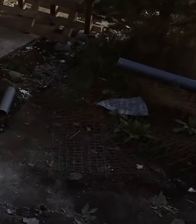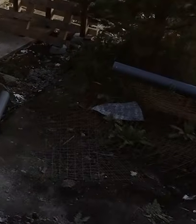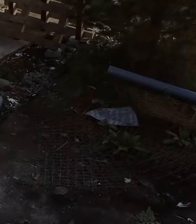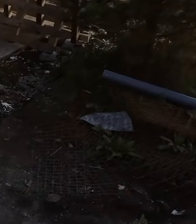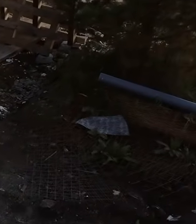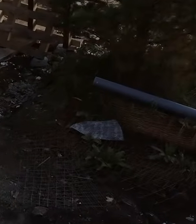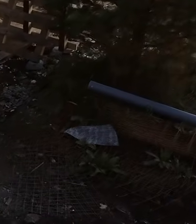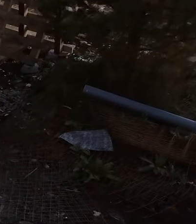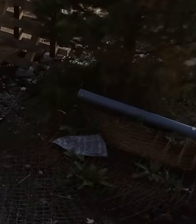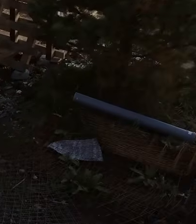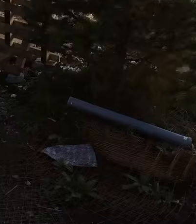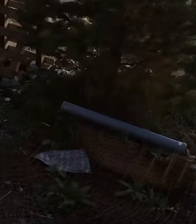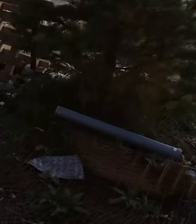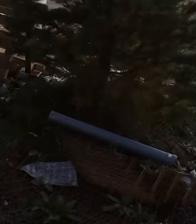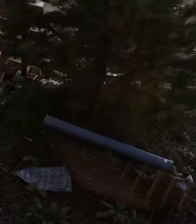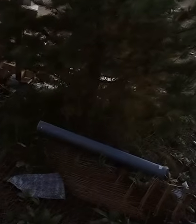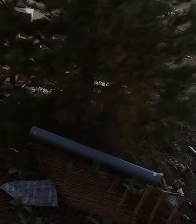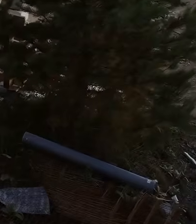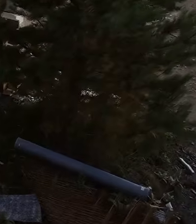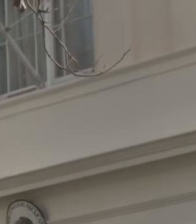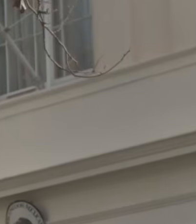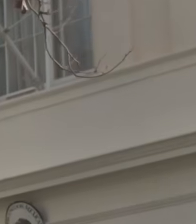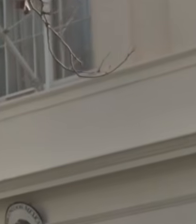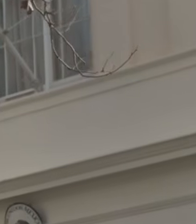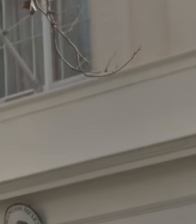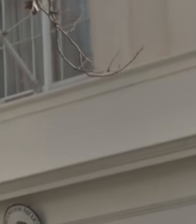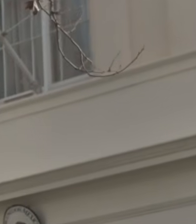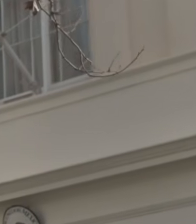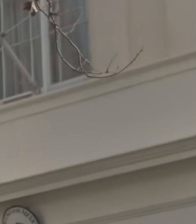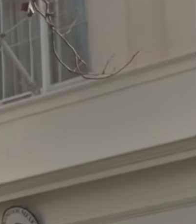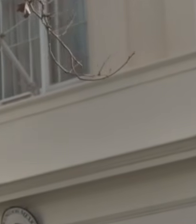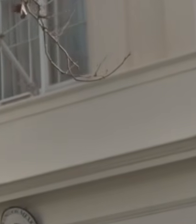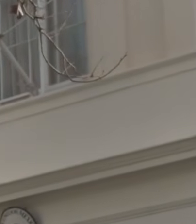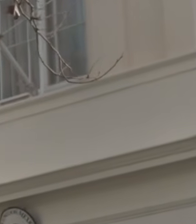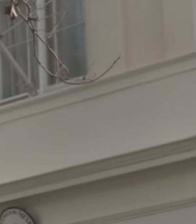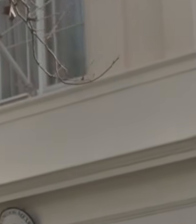permitiremos que se ignore nuestra importancia. Cerrar consulados es ignorar a quienes construyen